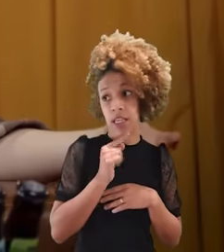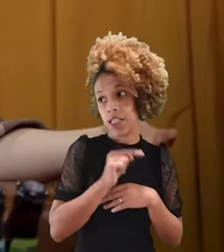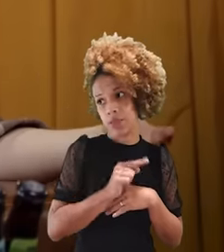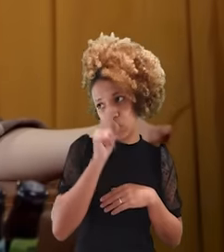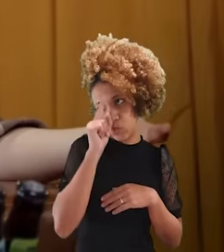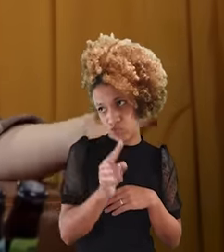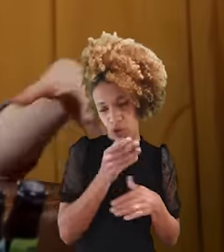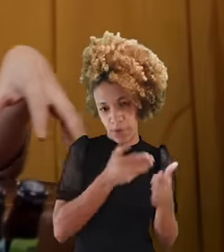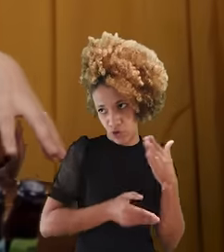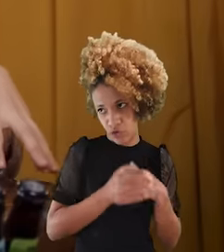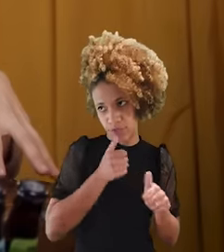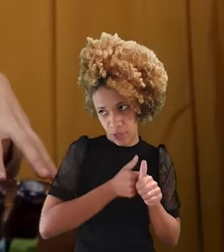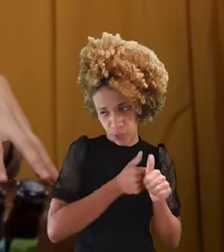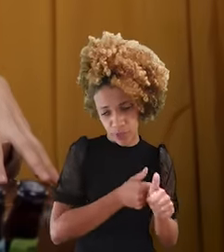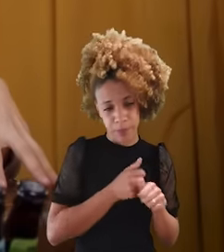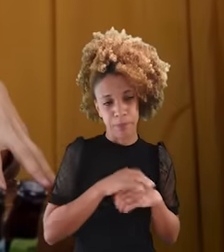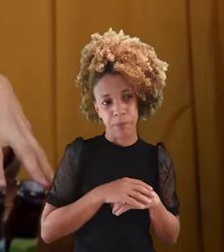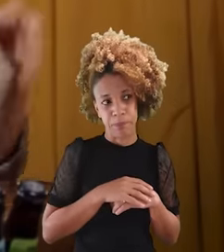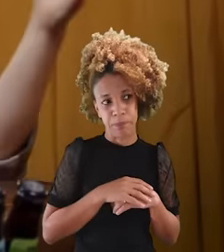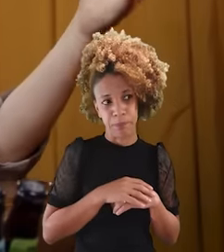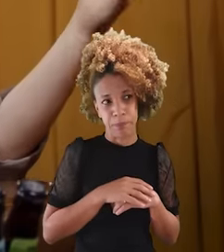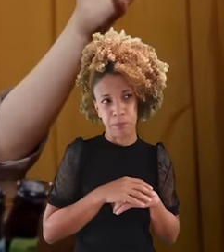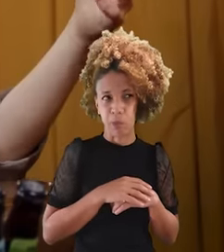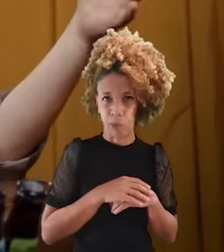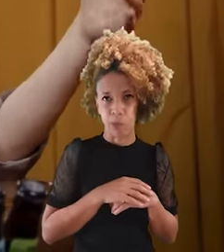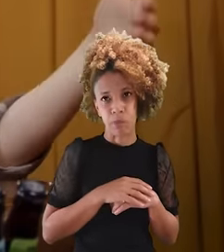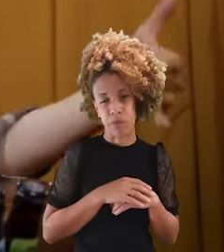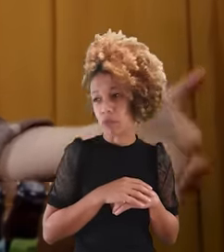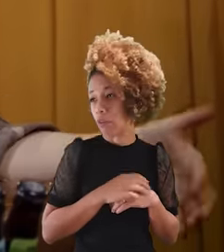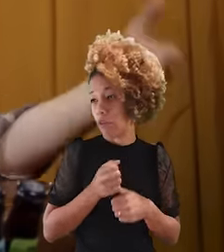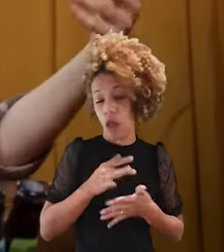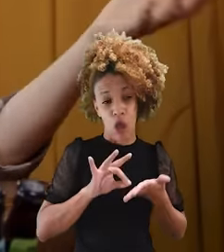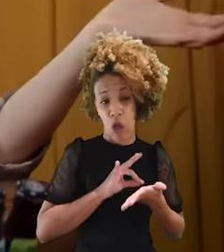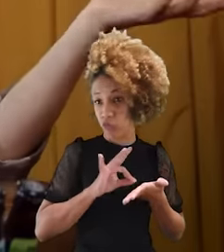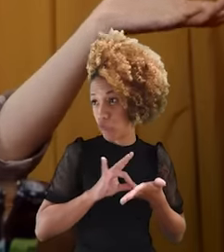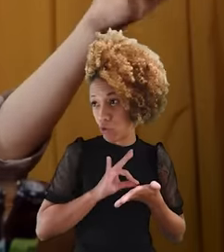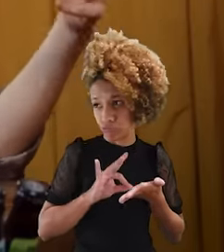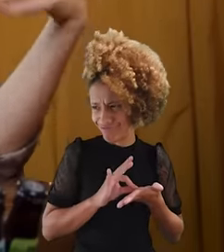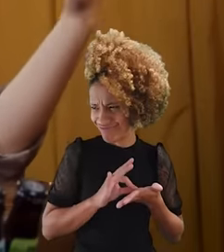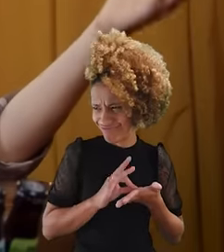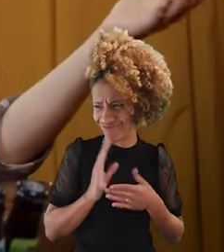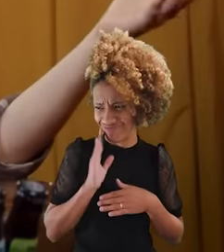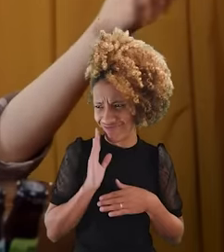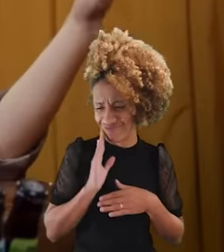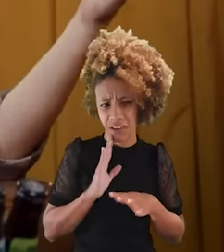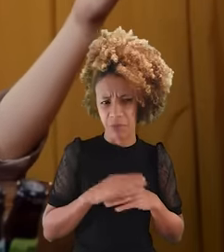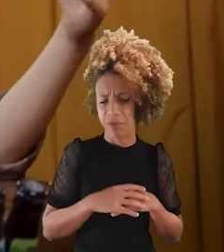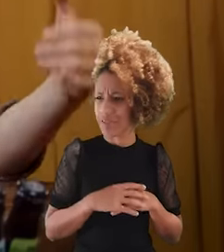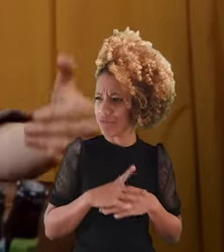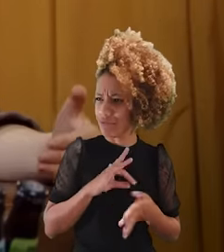dia eh muito muito eh comentário de ódio de ódio não assim de rechaço Vamos colocar assim